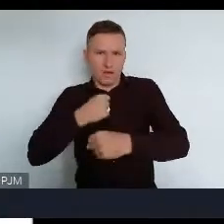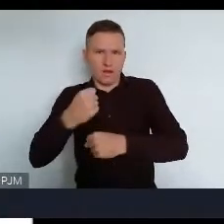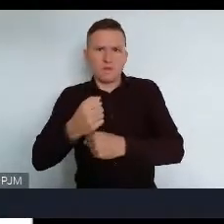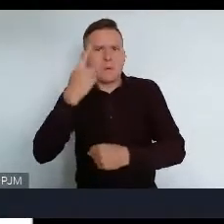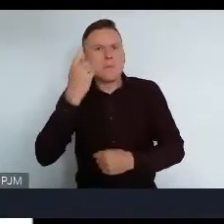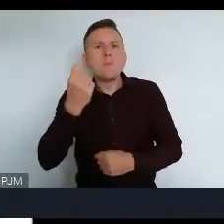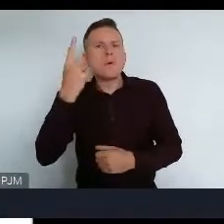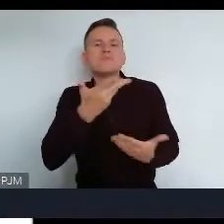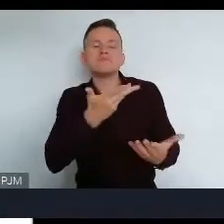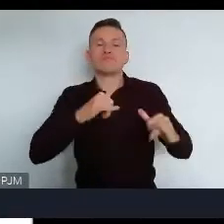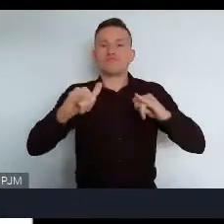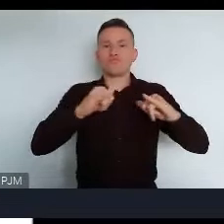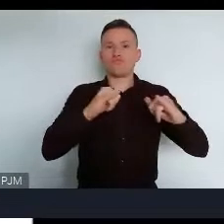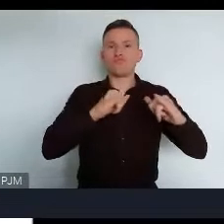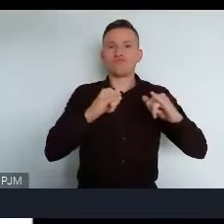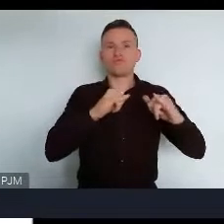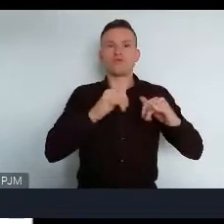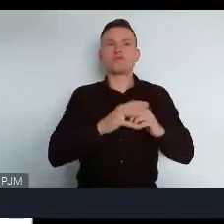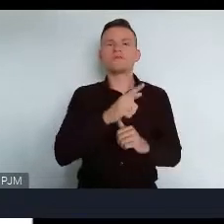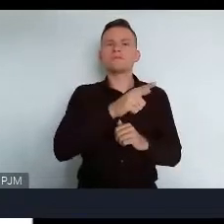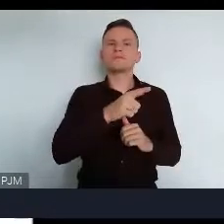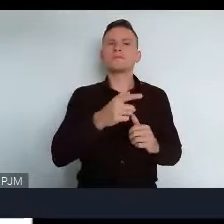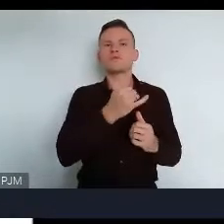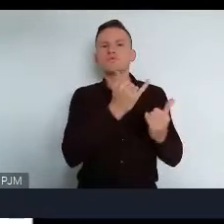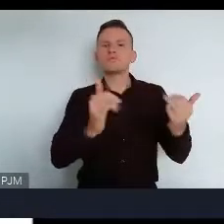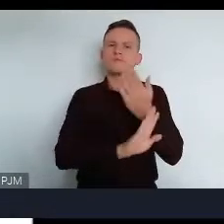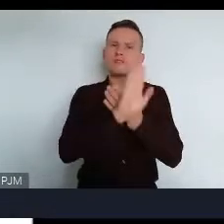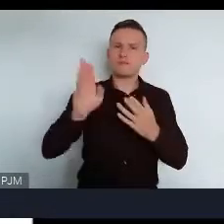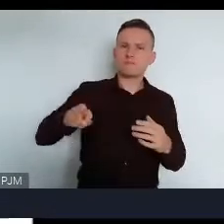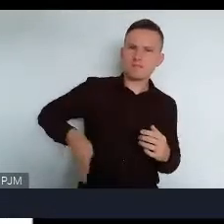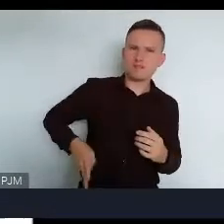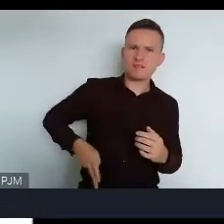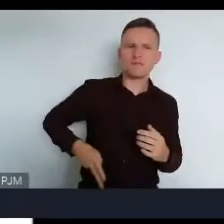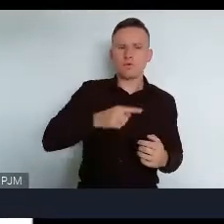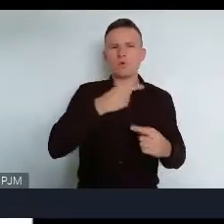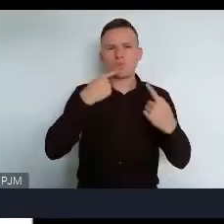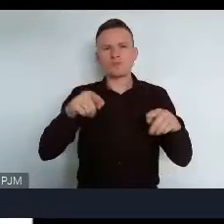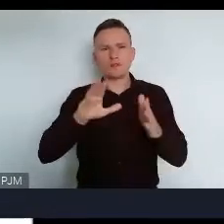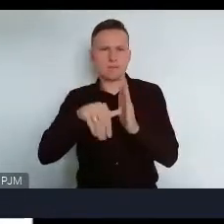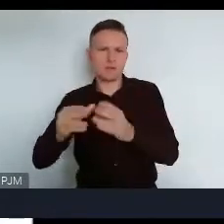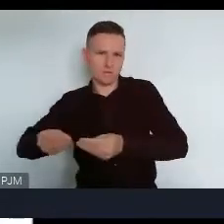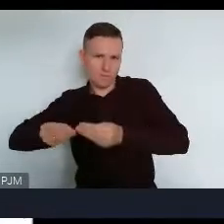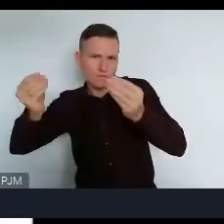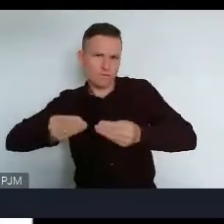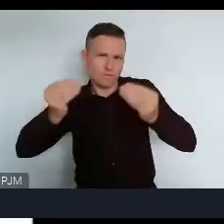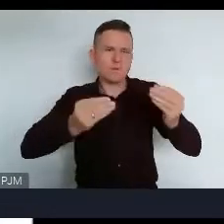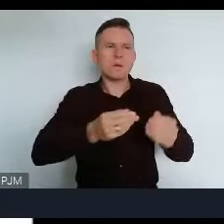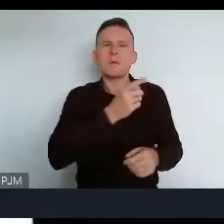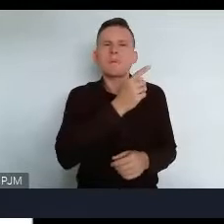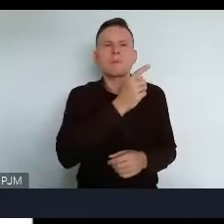z udziałem przedstawicieli ministerstw odpowiedzialnych za rozwój miast w każdym z państw członkowskich UE,